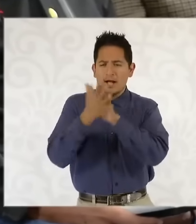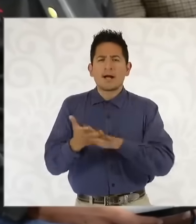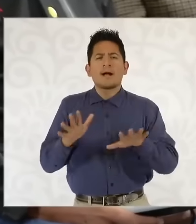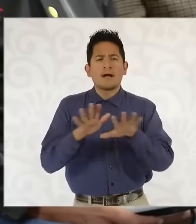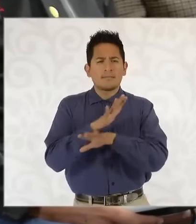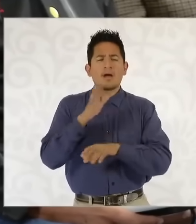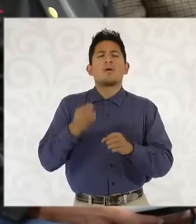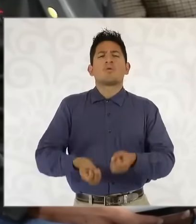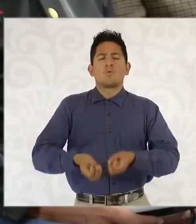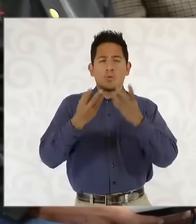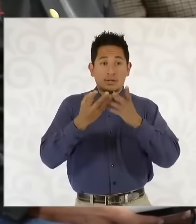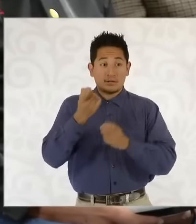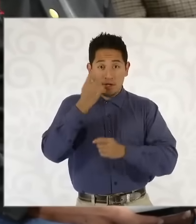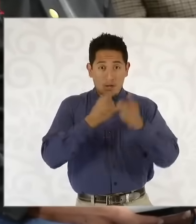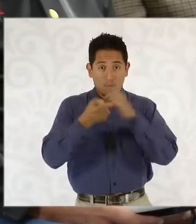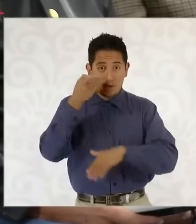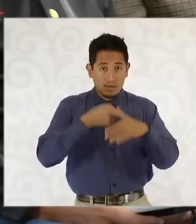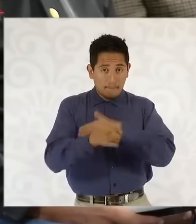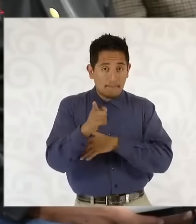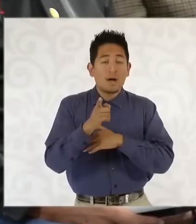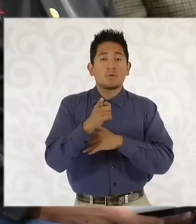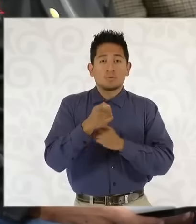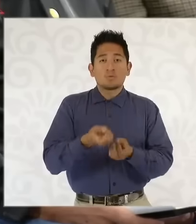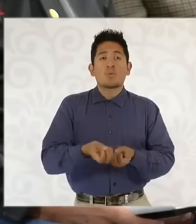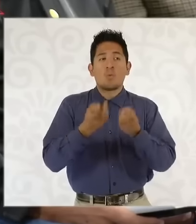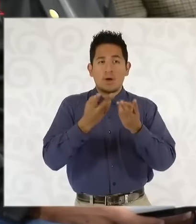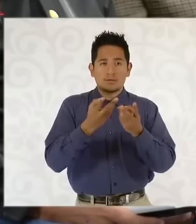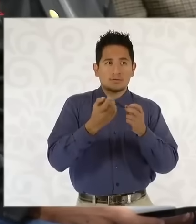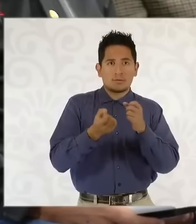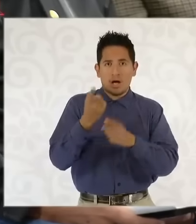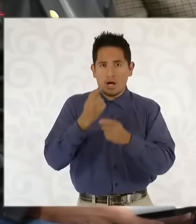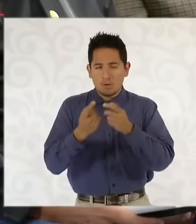estaba amparada? ¿Cuántas están todavía amparadas? ¿Cuántas están haciendo la conversión? Por favor,